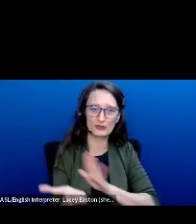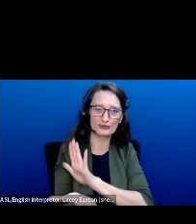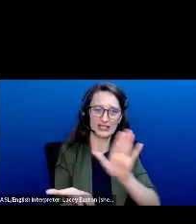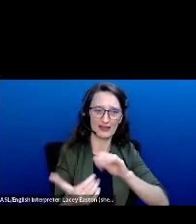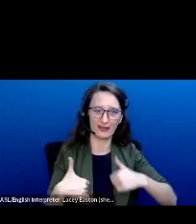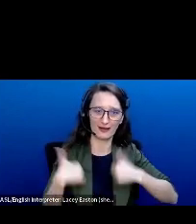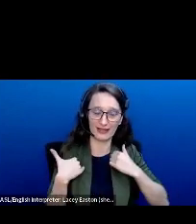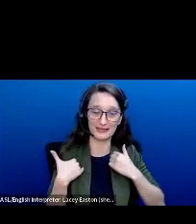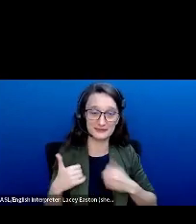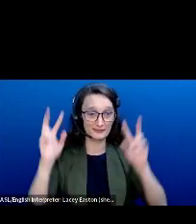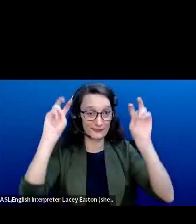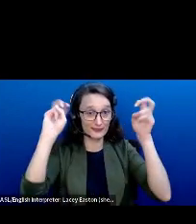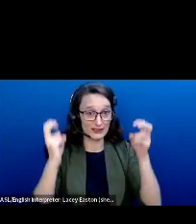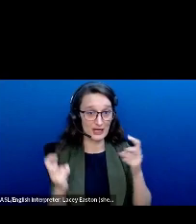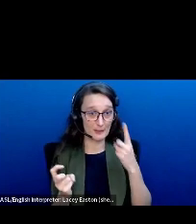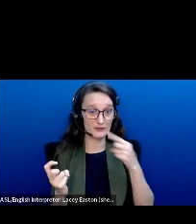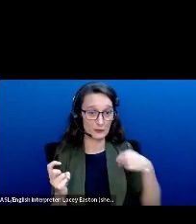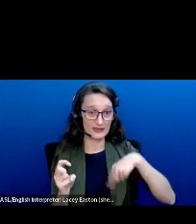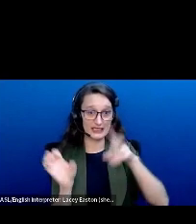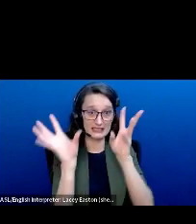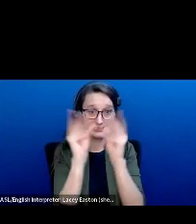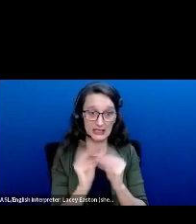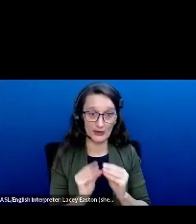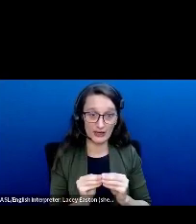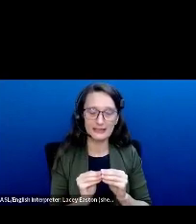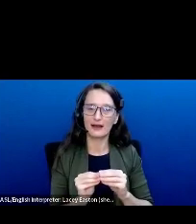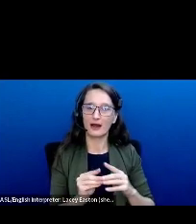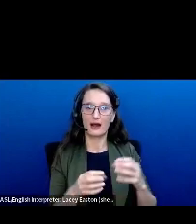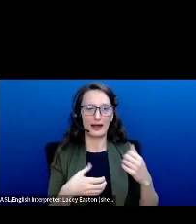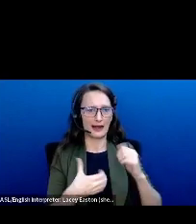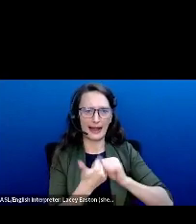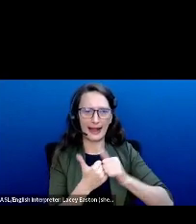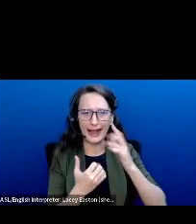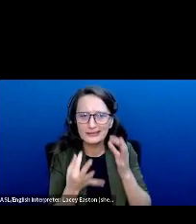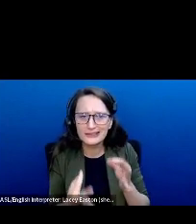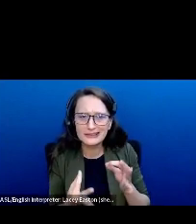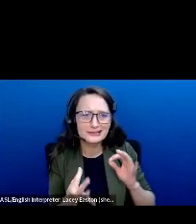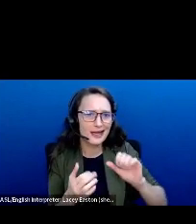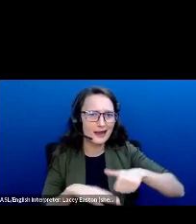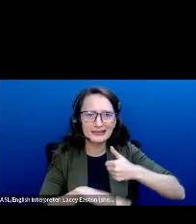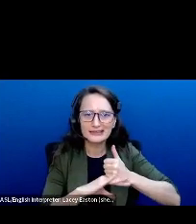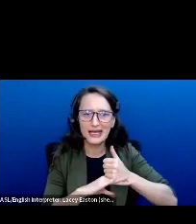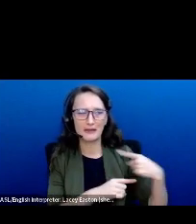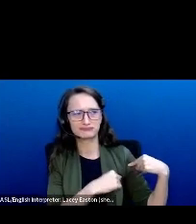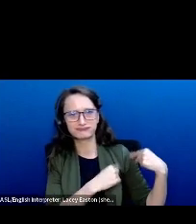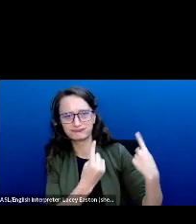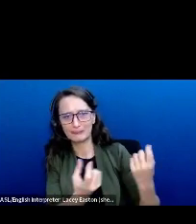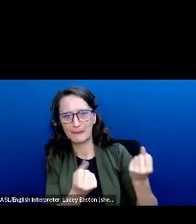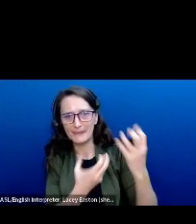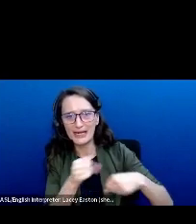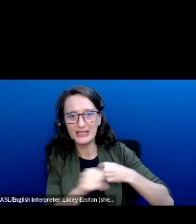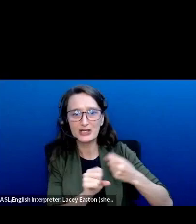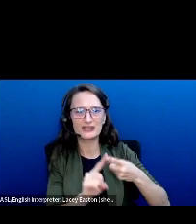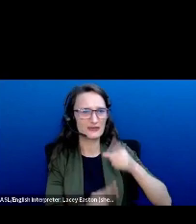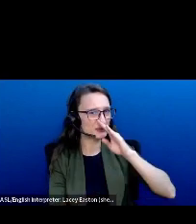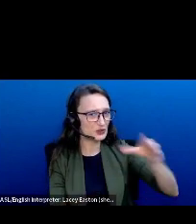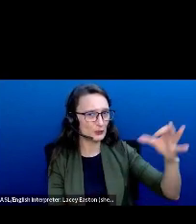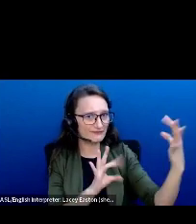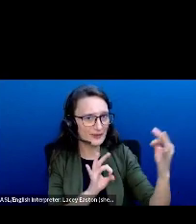serie se generan a partir de años de aportes directos de ambas familias y educadores en California